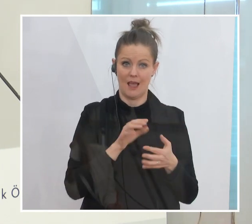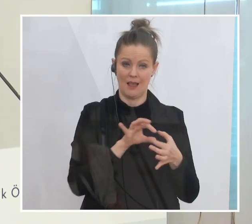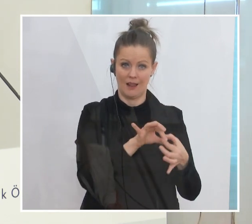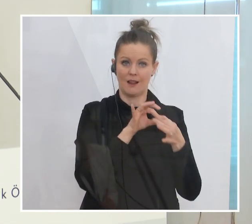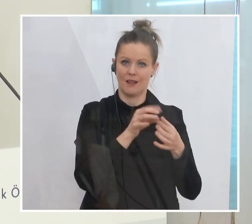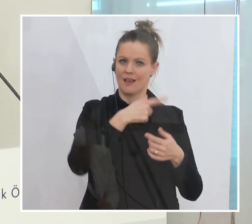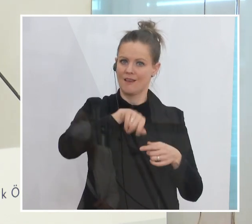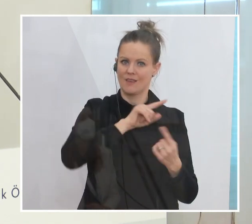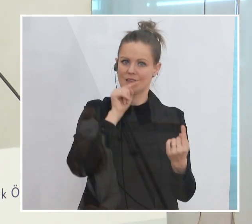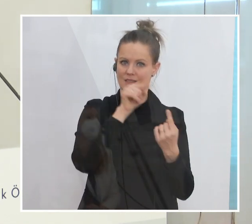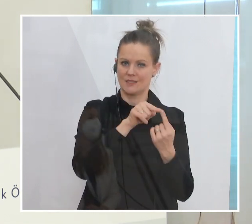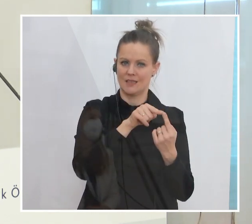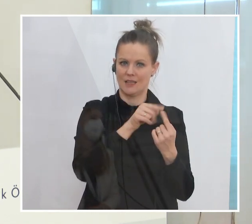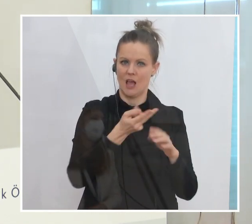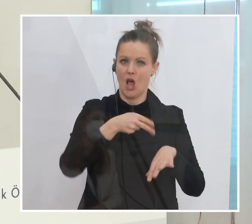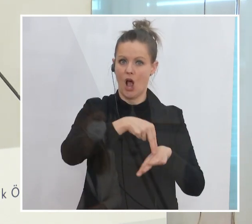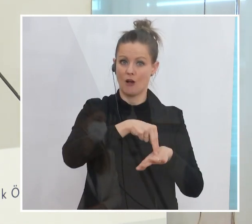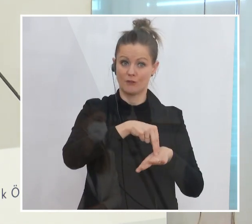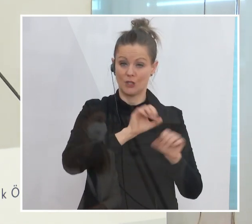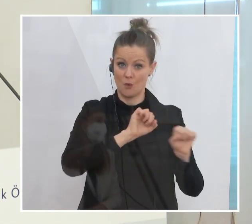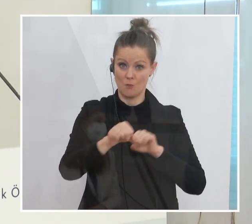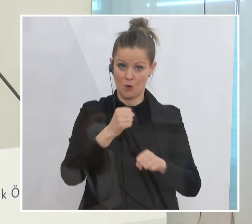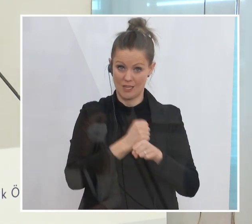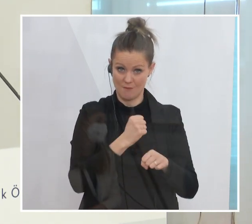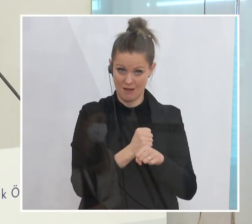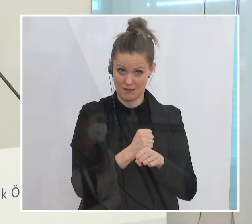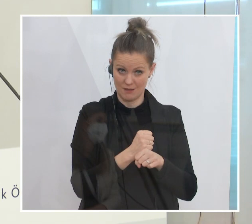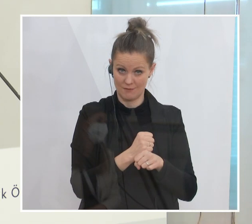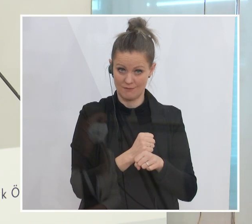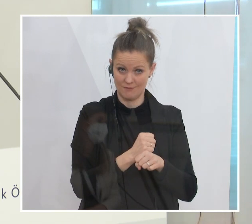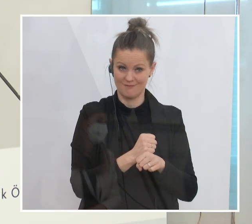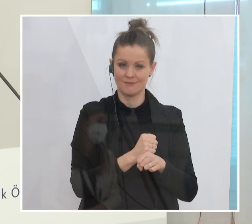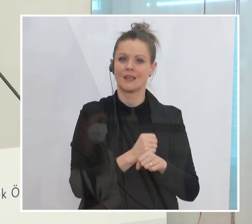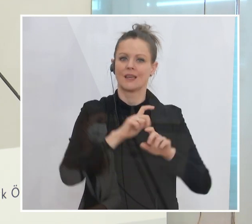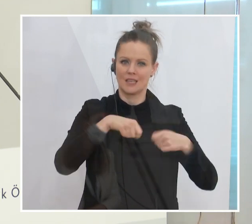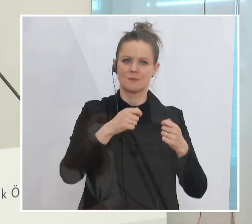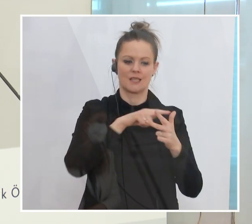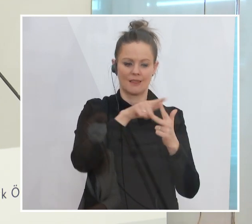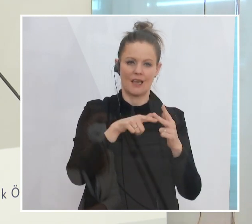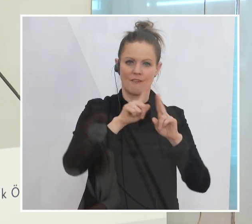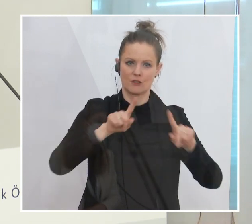wollen Auftritte ermöglichen. Dafür wird es drei verschiedene Förderprogramme geben. Wir wollen